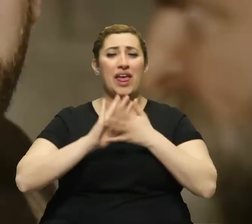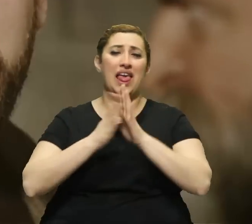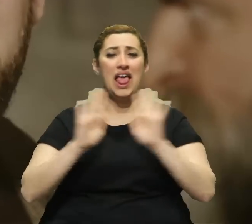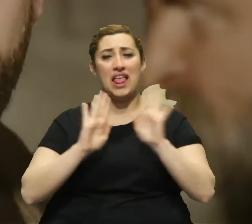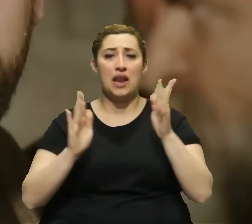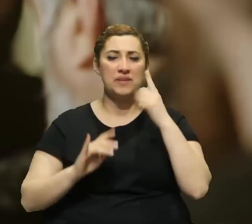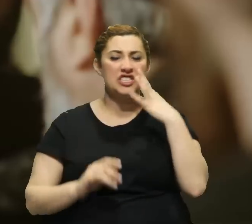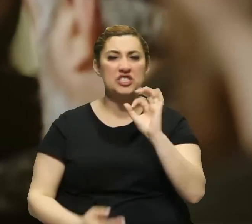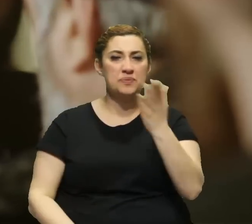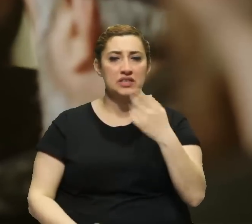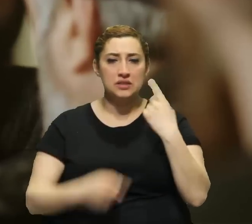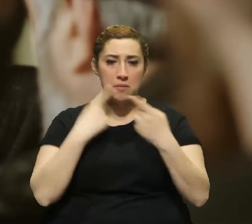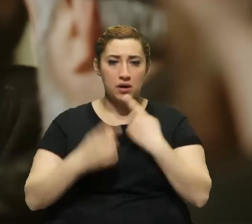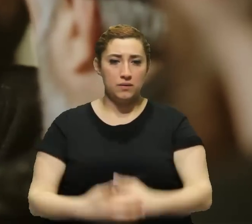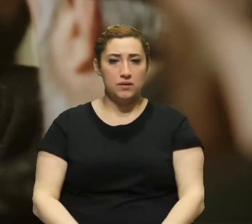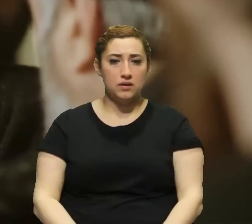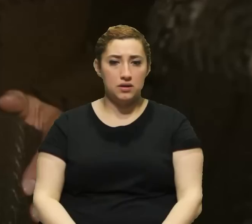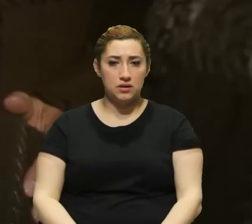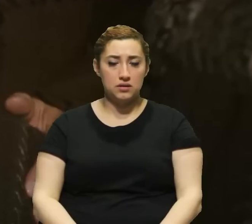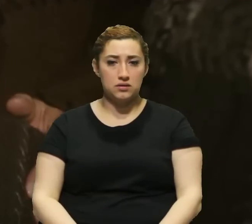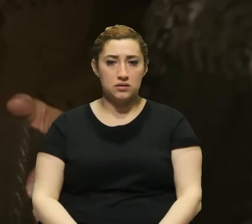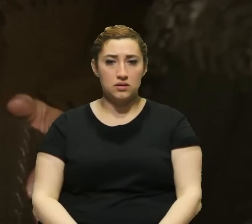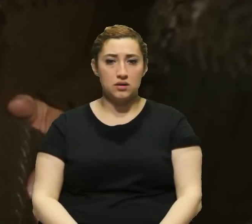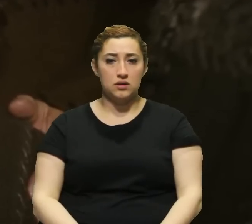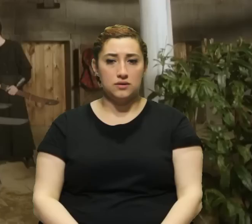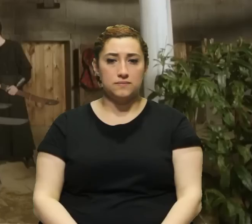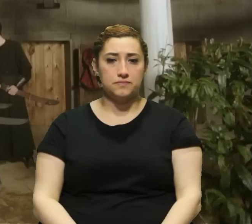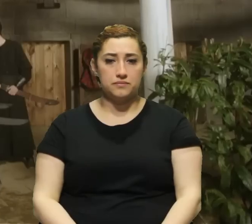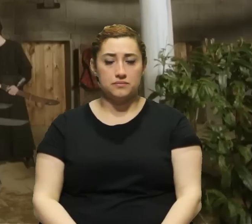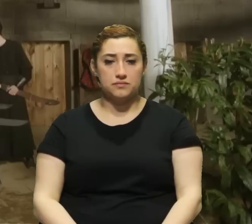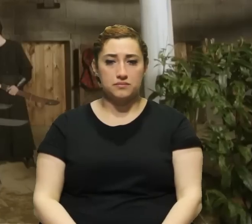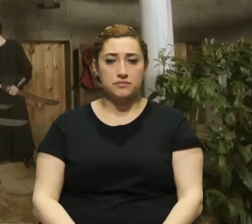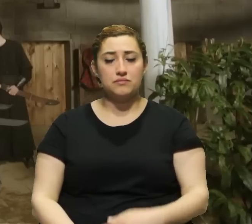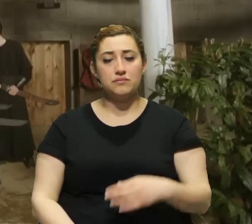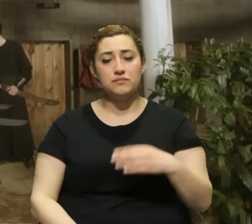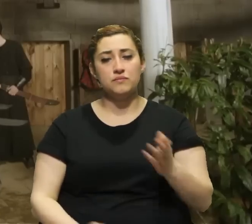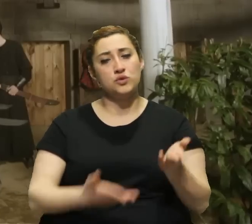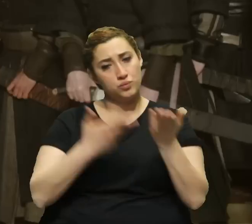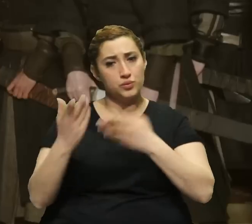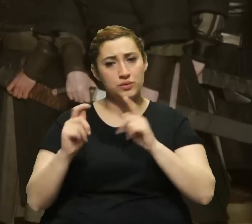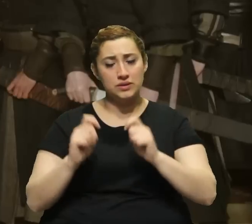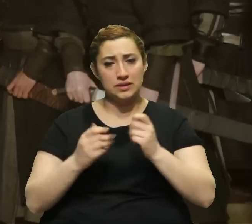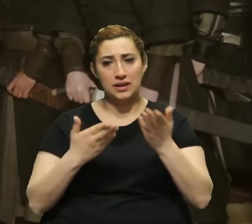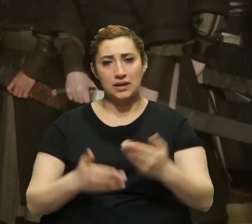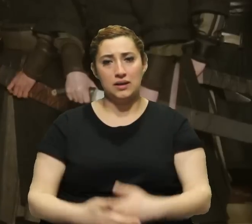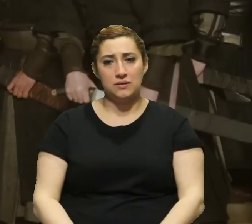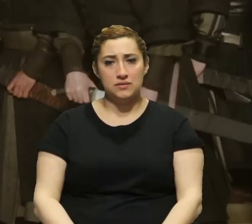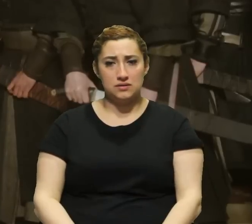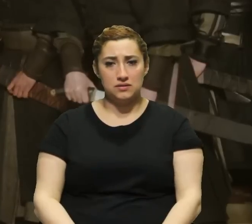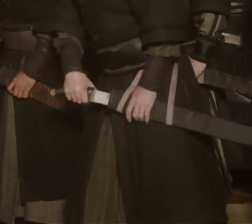Kimsiniz bre! (Şeyh) Hele içeri buyurun canlar.